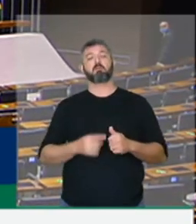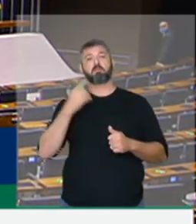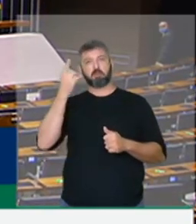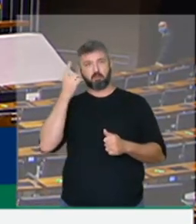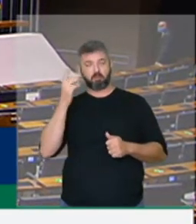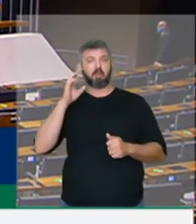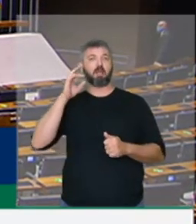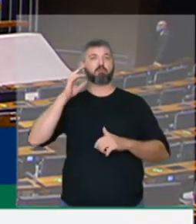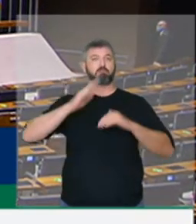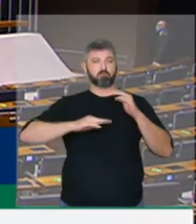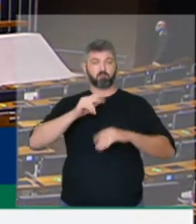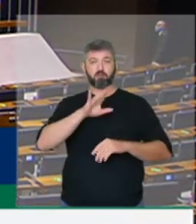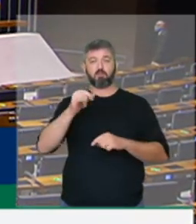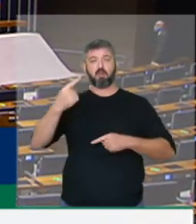ESPECIALISTAS VÃO DEBATER TEMA QUEBRA DE PATENTES EM